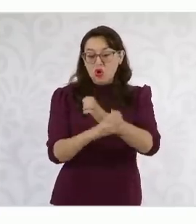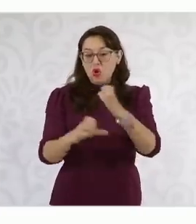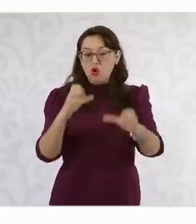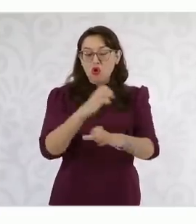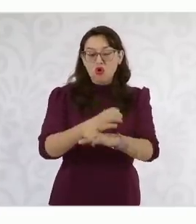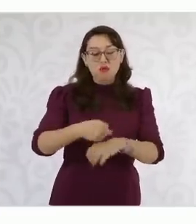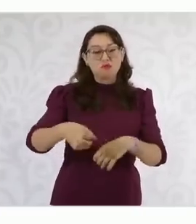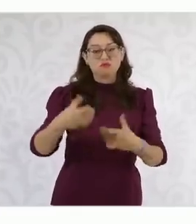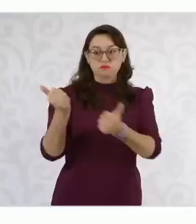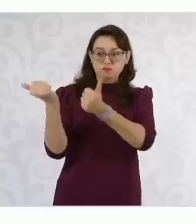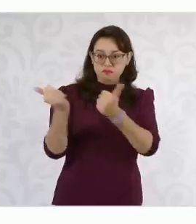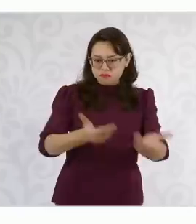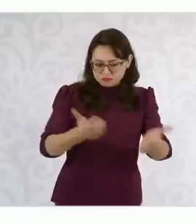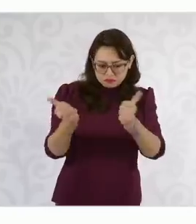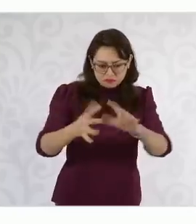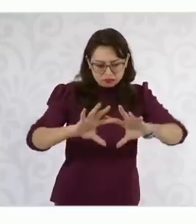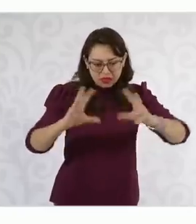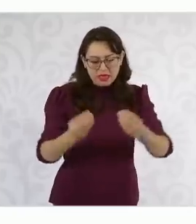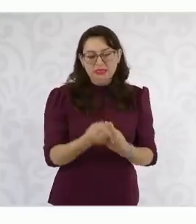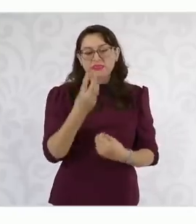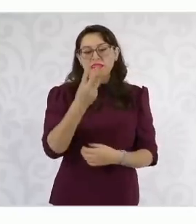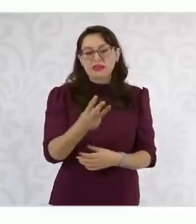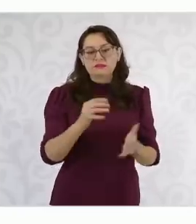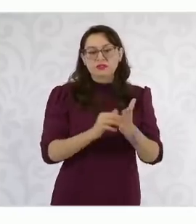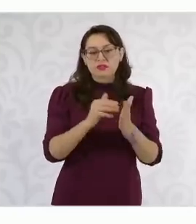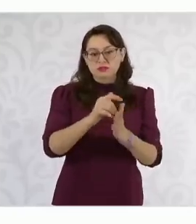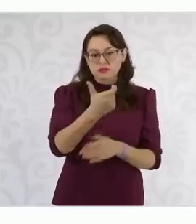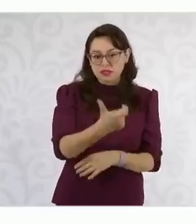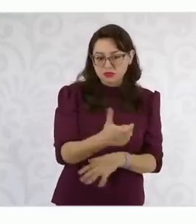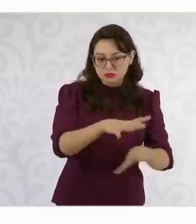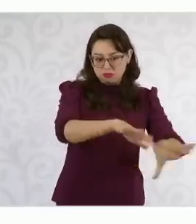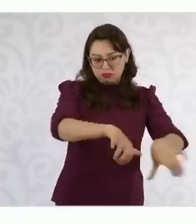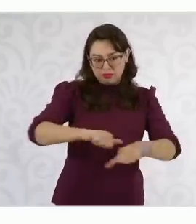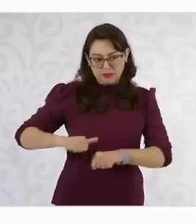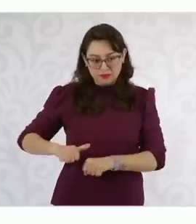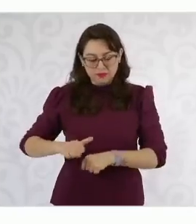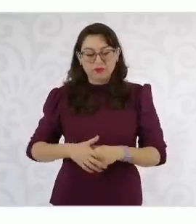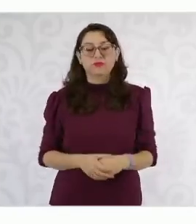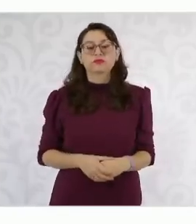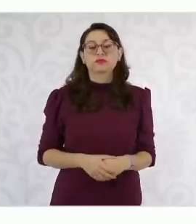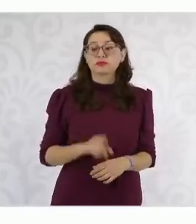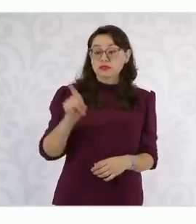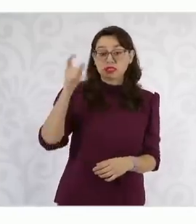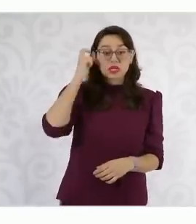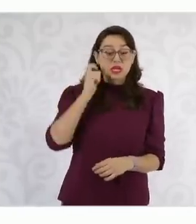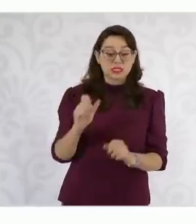de 320 millones de pesos en tuxla Gutiérrez personal de la fiscalía y de la Secretaría